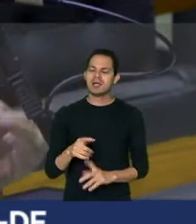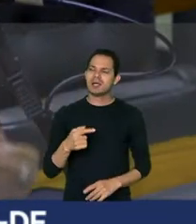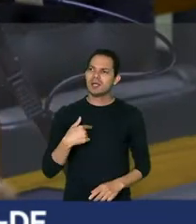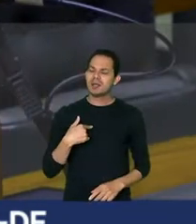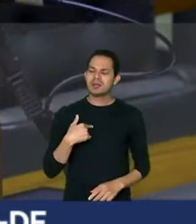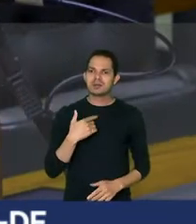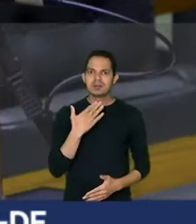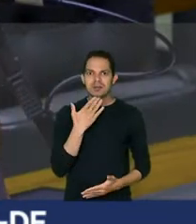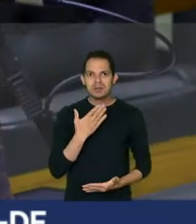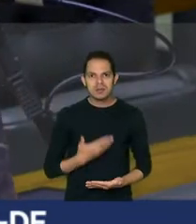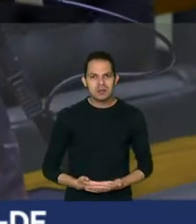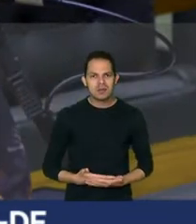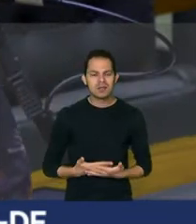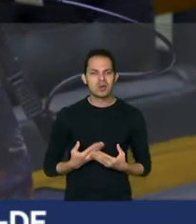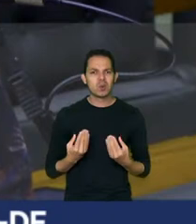PRIMEIRO, A TRANSPARÊNCIA. EU FICO IMPRESSIONADA COMO O